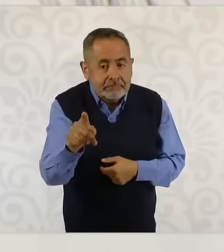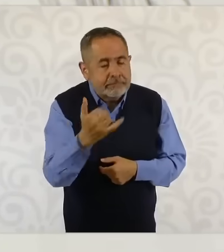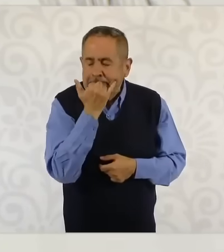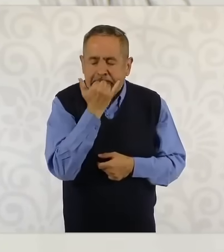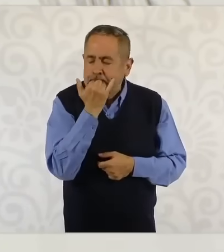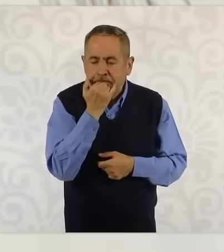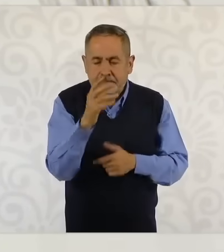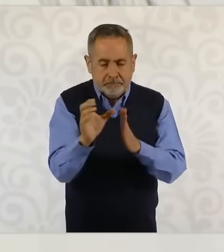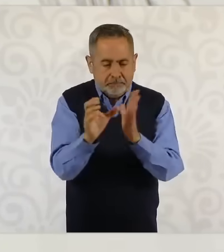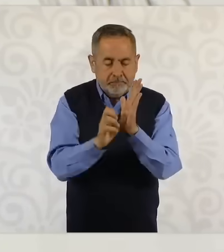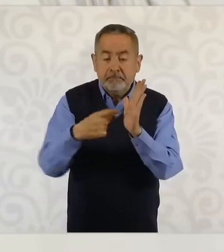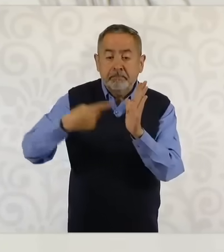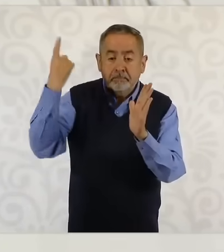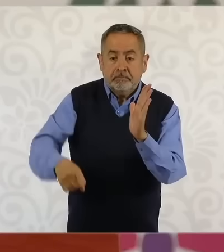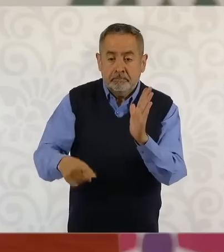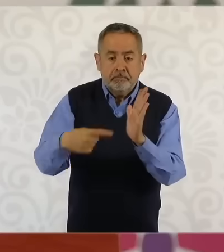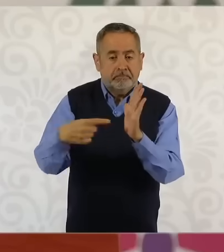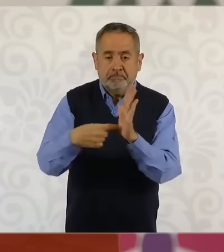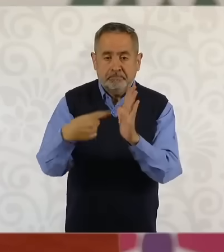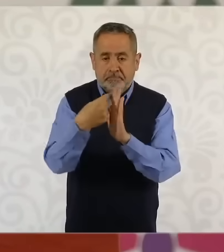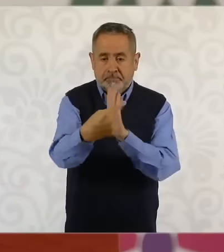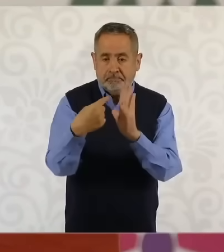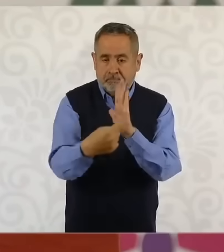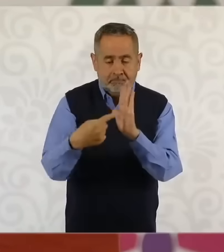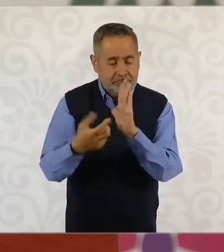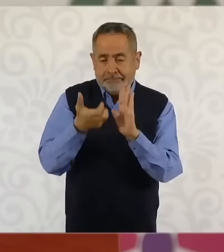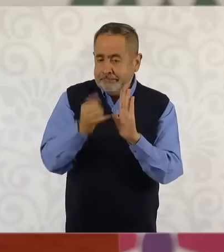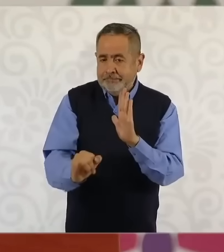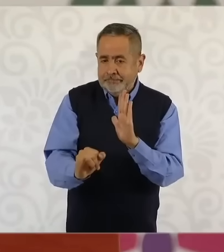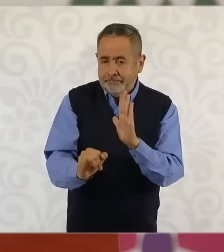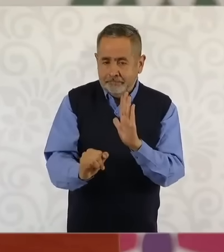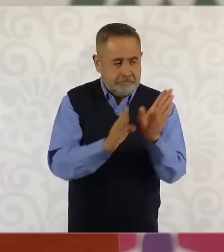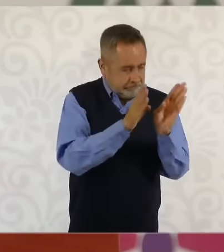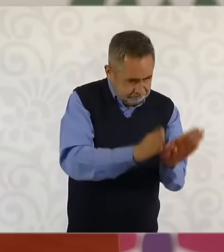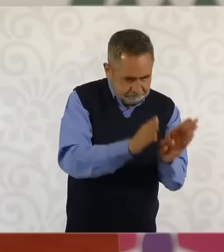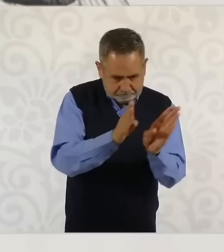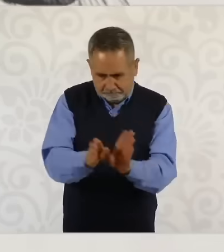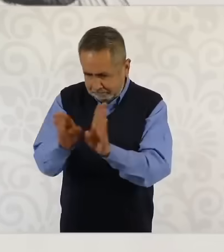la Constitución está escrita de esta manera esa es la manera en que se elige ahora en México al